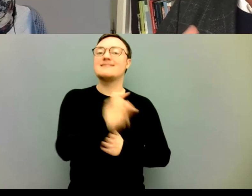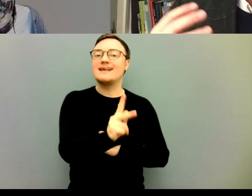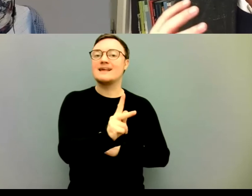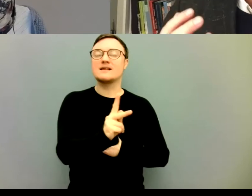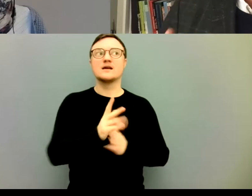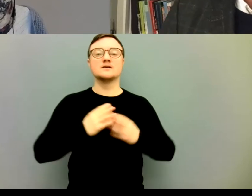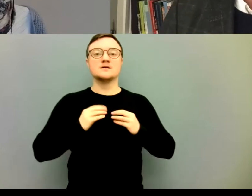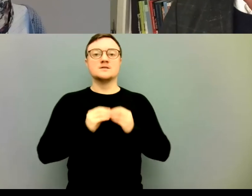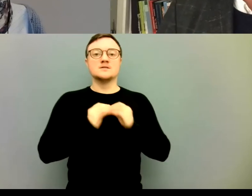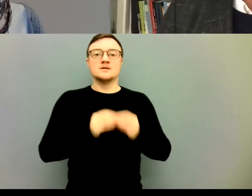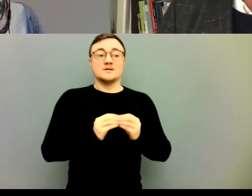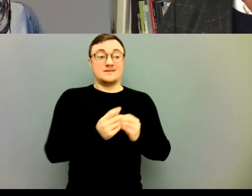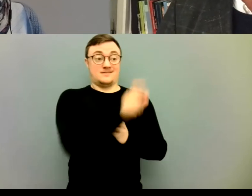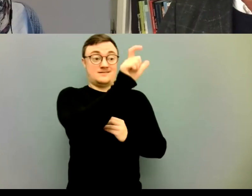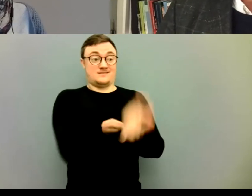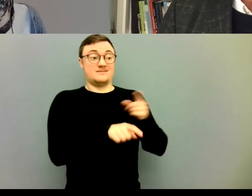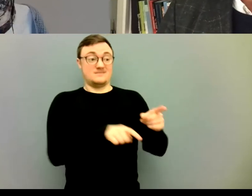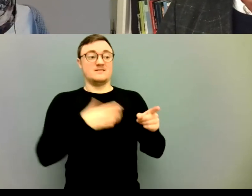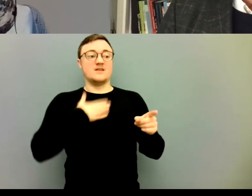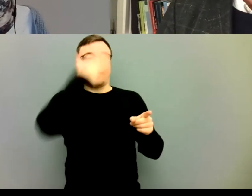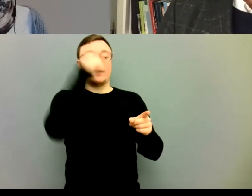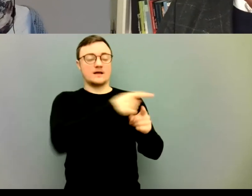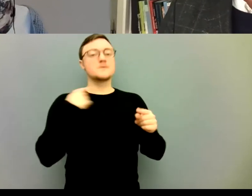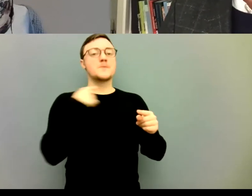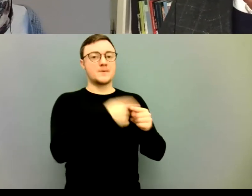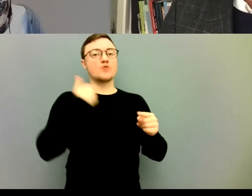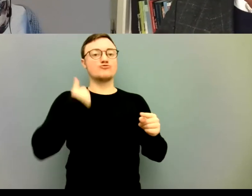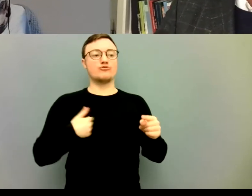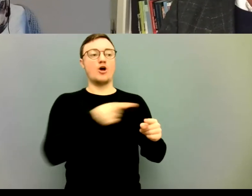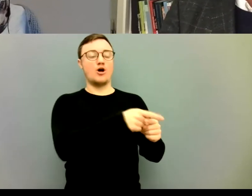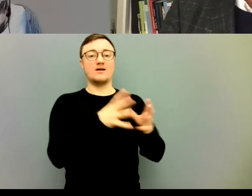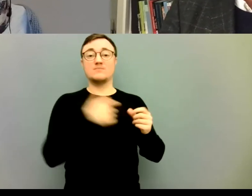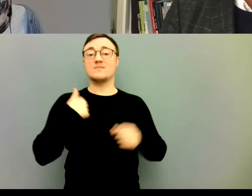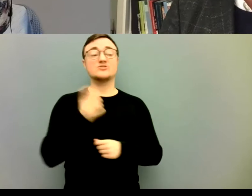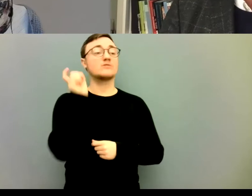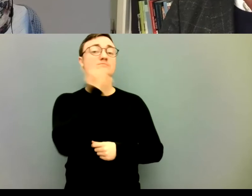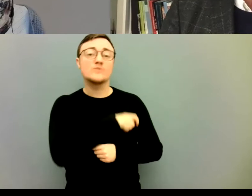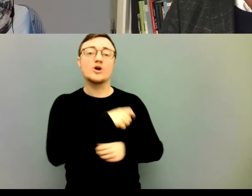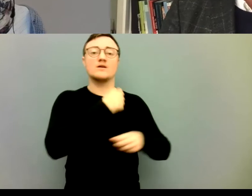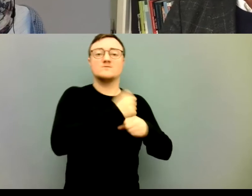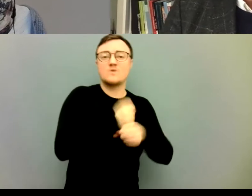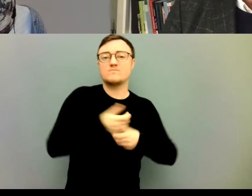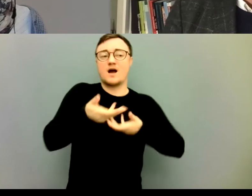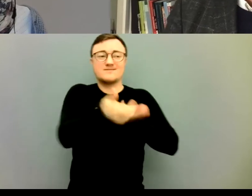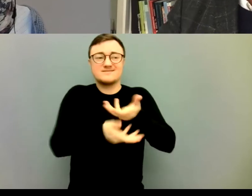Man står vid en människa som är döende och kan inte jobba med den personens-